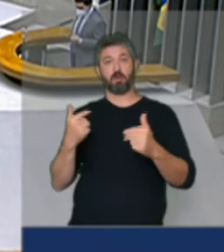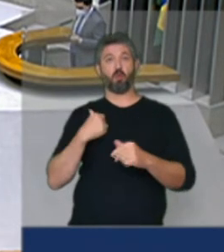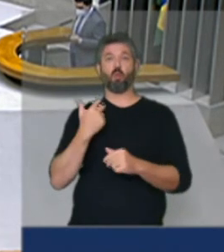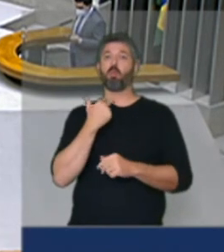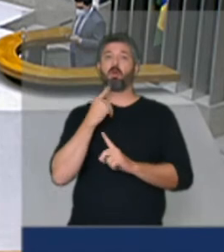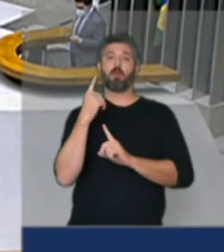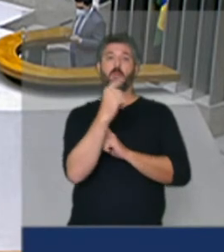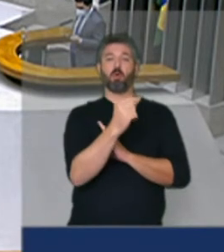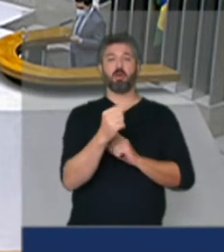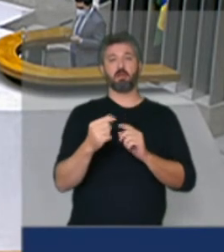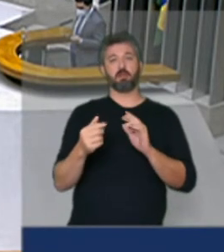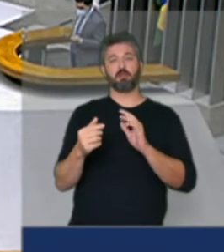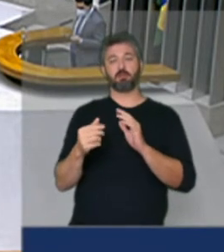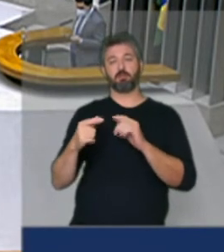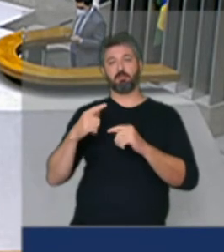DE BRASÍLIA PARA ESTAR EM CAETANOS. ATÉ PORQUE NÃO HÁ